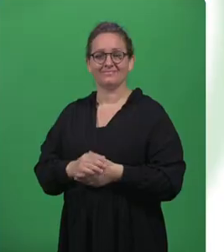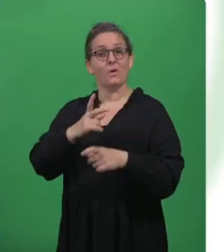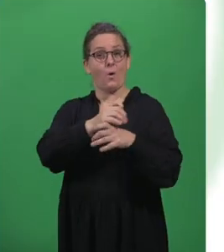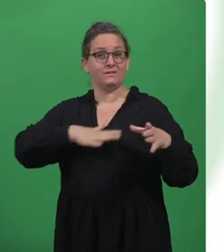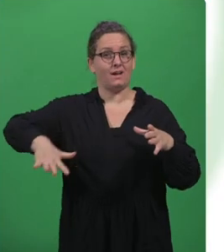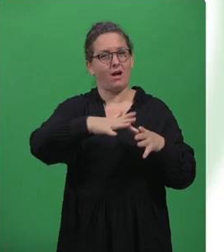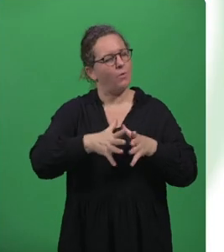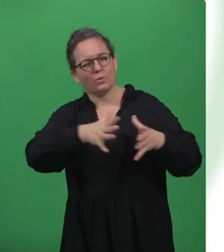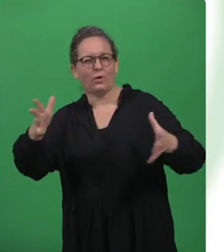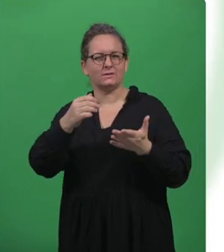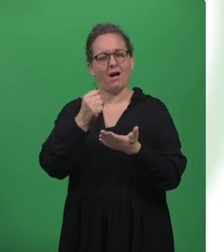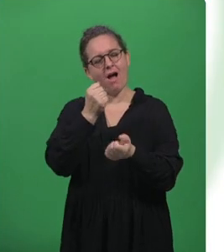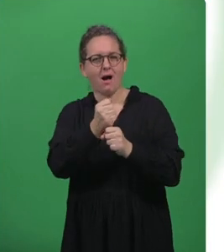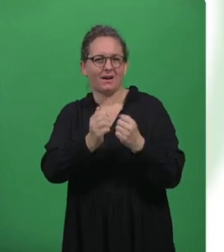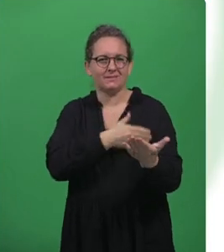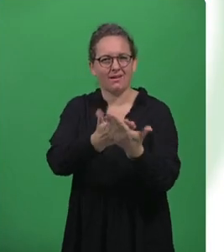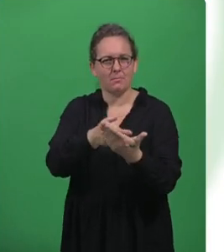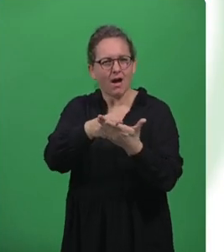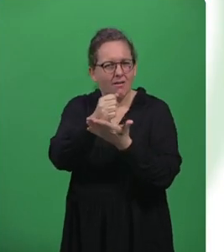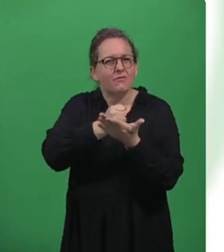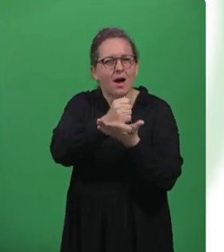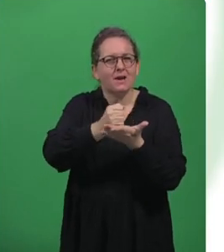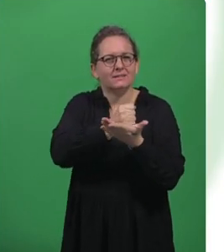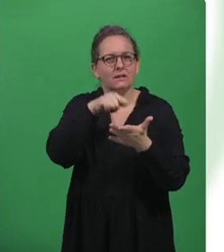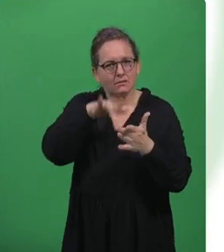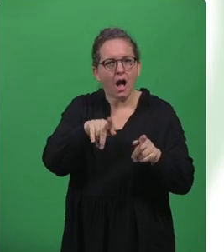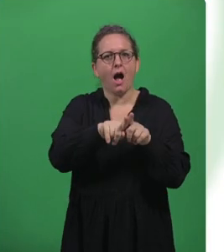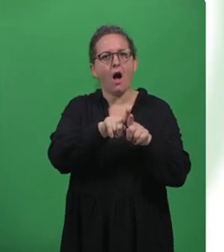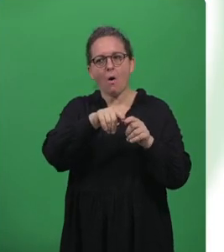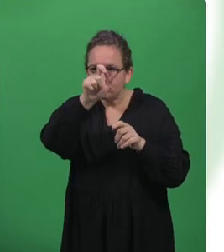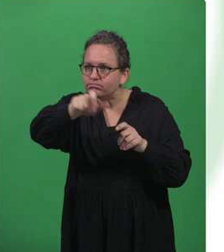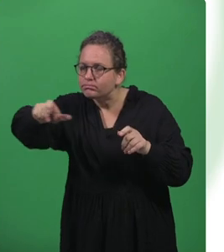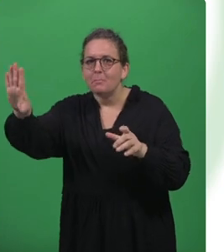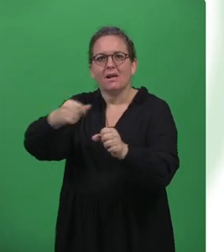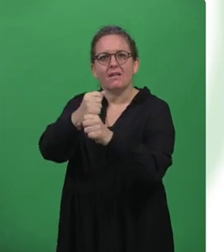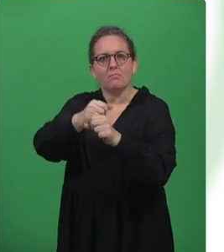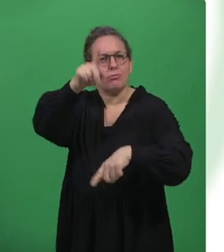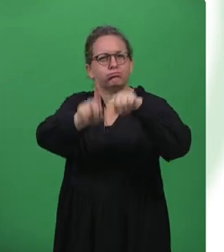Inklusion am Arbeitsplatz, Best Practice: Takeda. Alexandra Hilgers: Als größter Pharma Arbeitgeber in Österreich sind unsere Arbeitsfelder genauso unterschiedlich wie unsere Mitarbeiter.